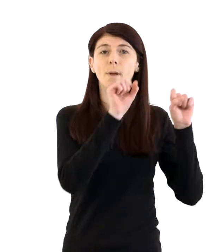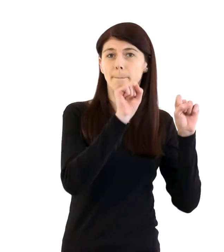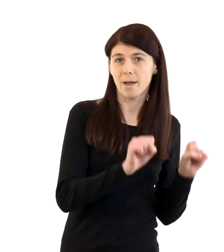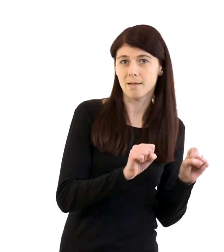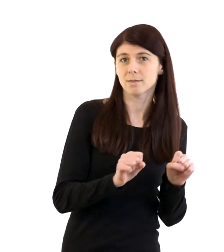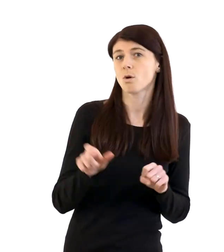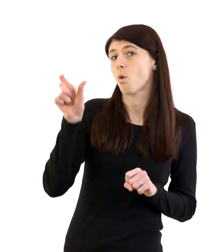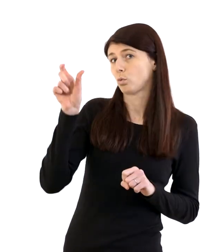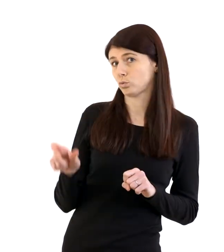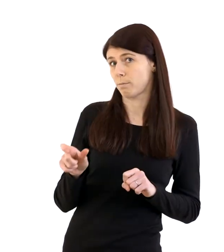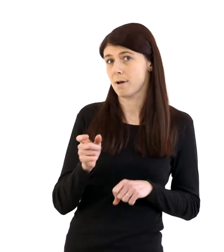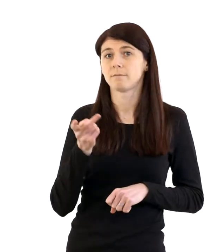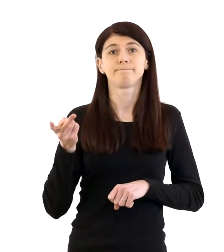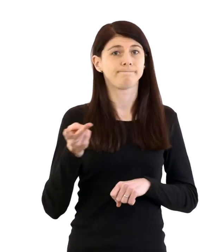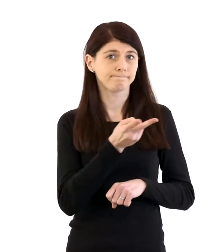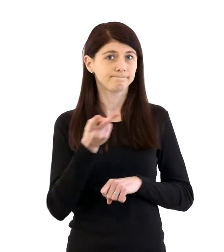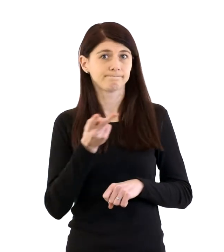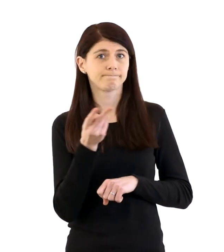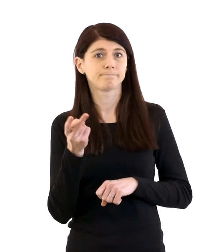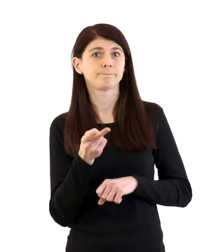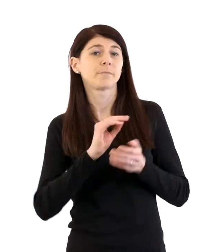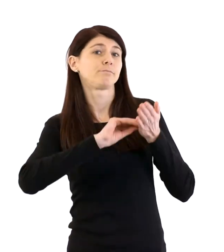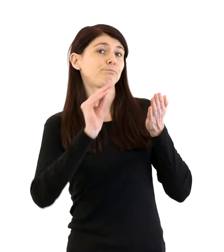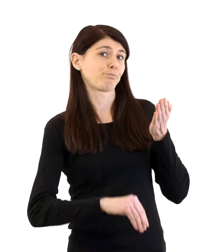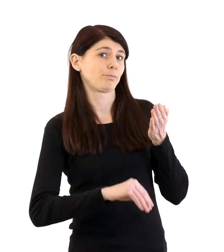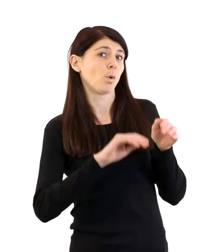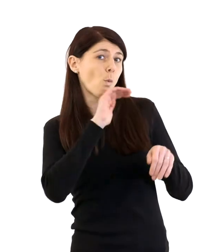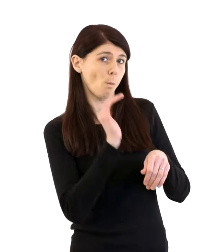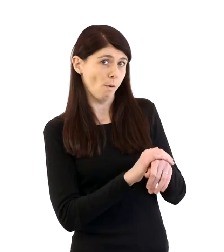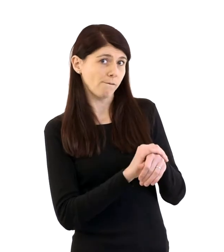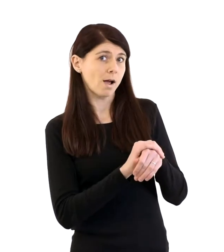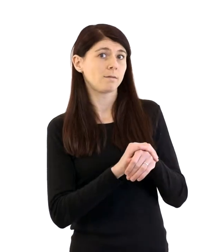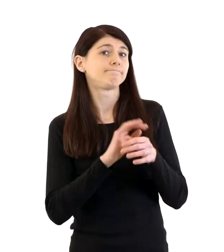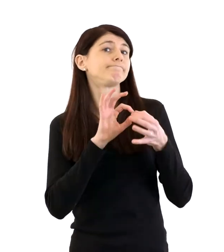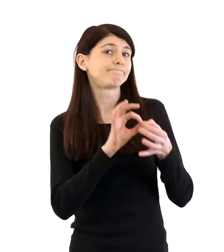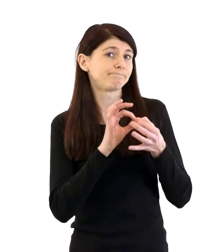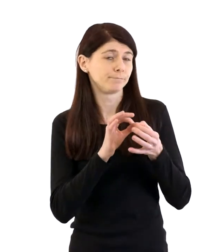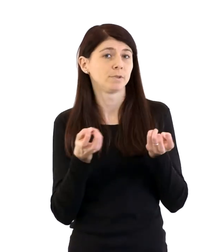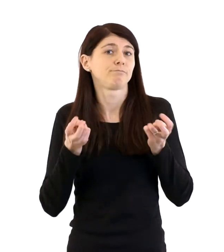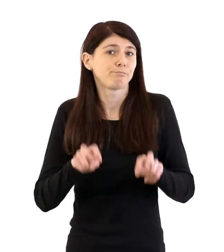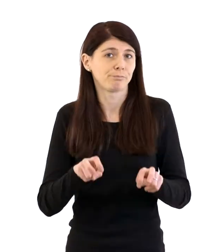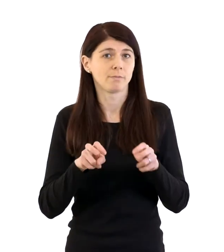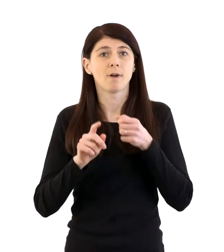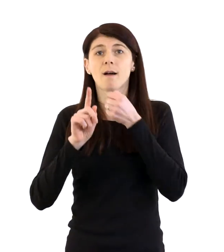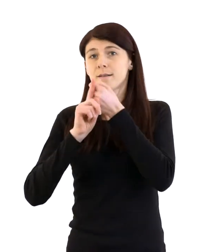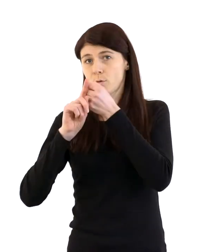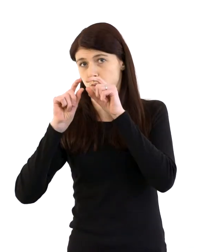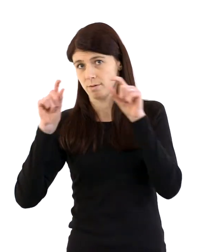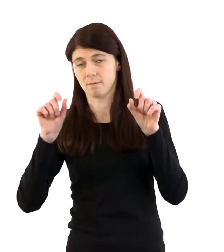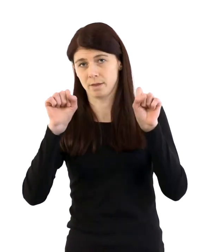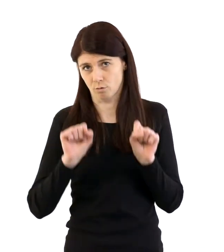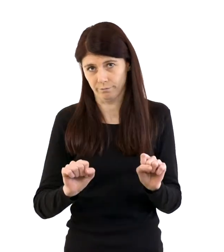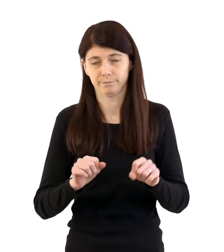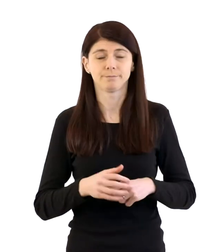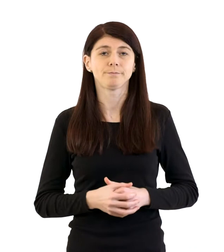Jest to rachunek prowadzony przez bank na podstawie umowy rachunku bankowego zawartej z jego posiadaczem.